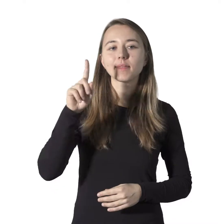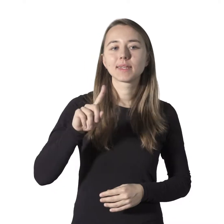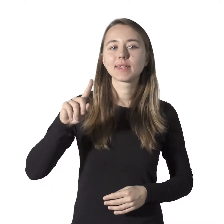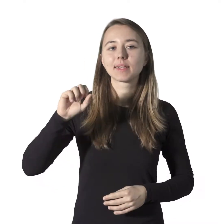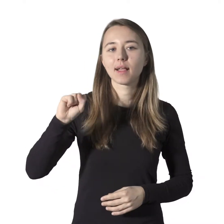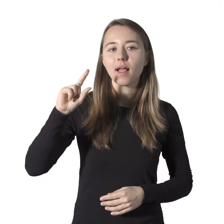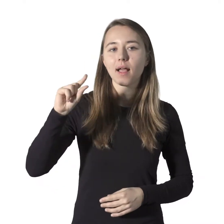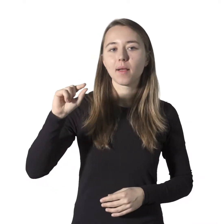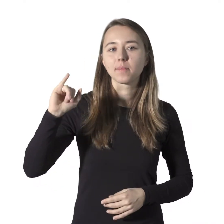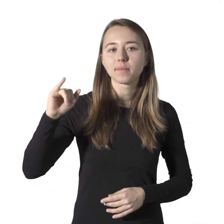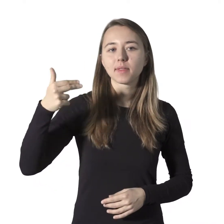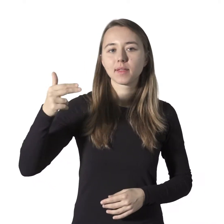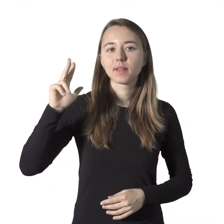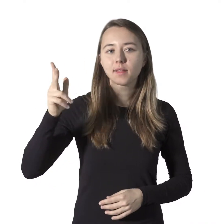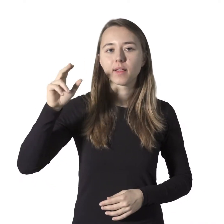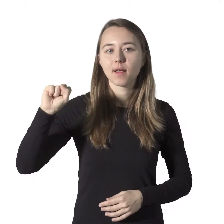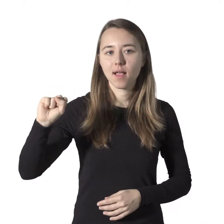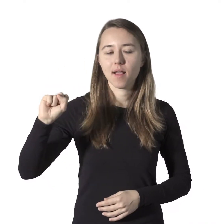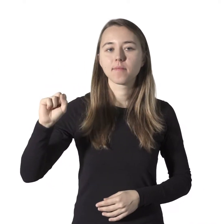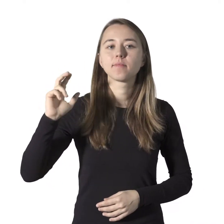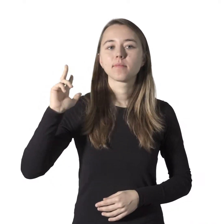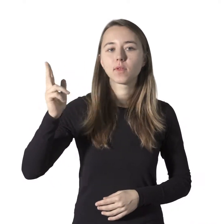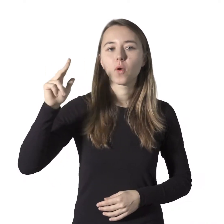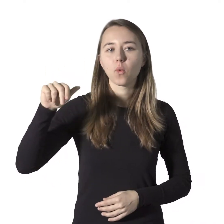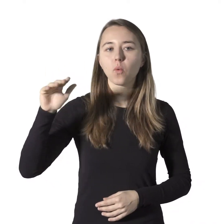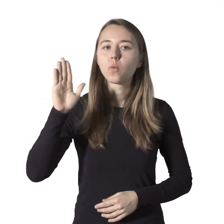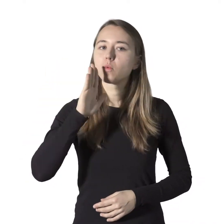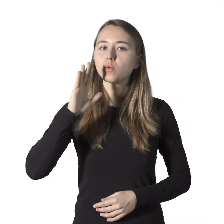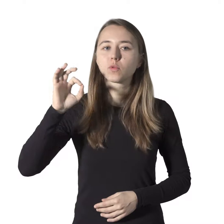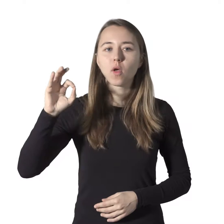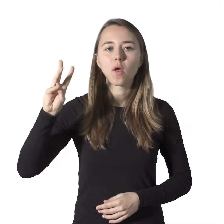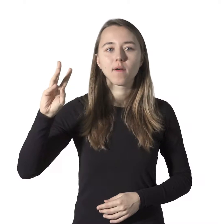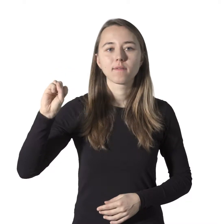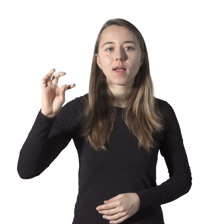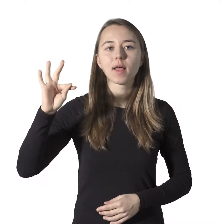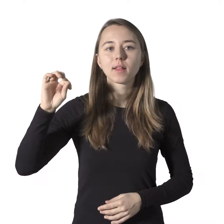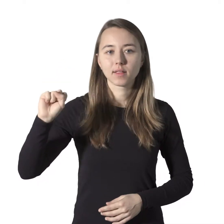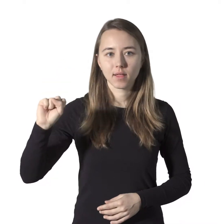Zapinka kuszowata